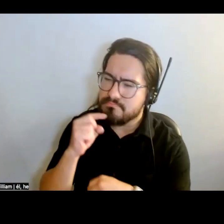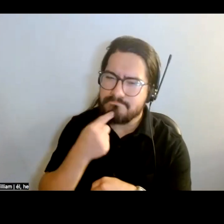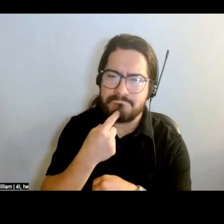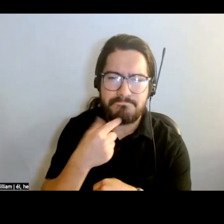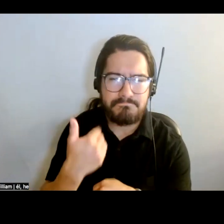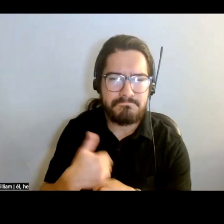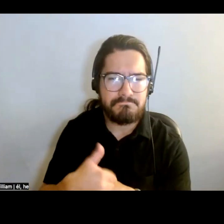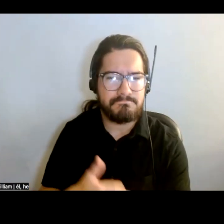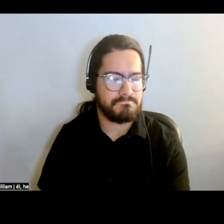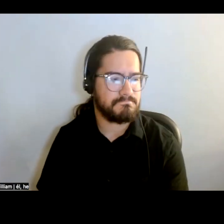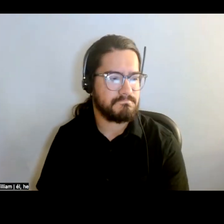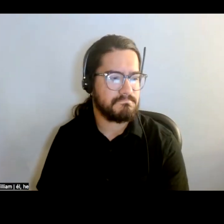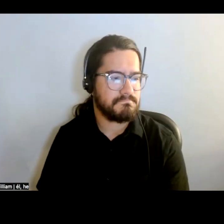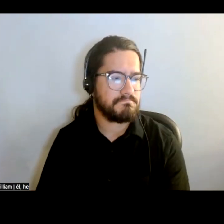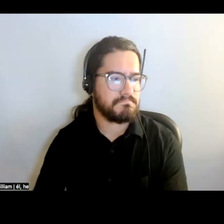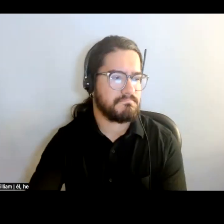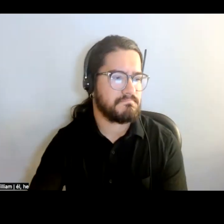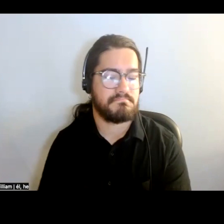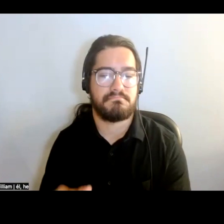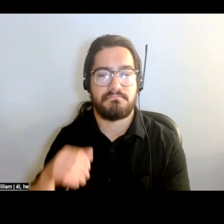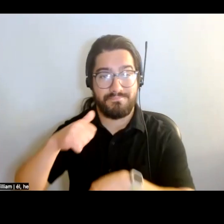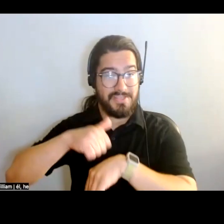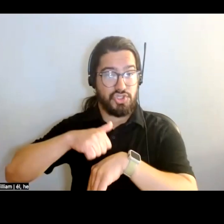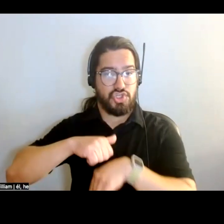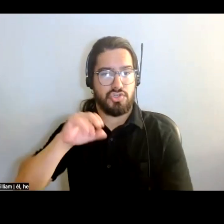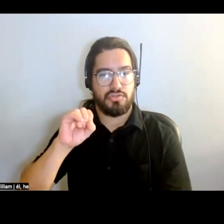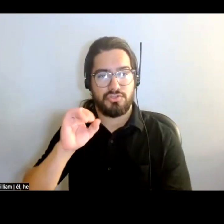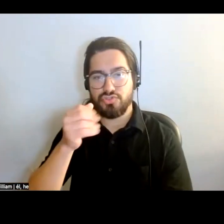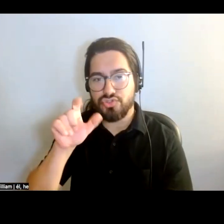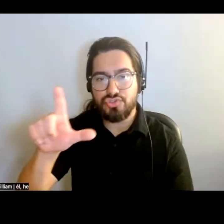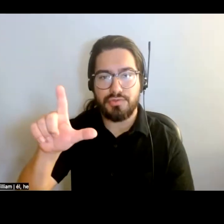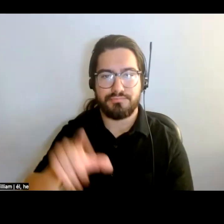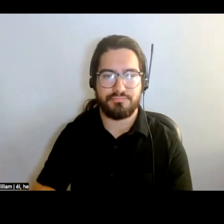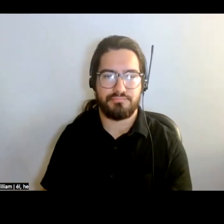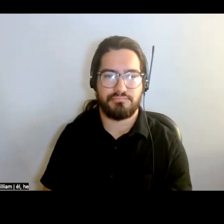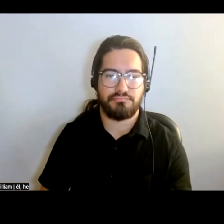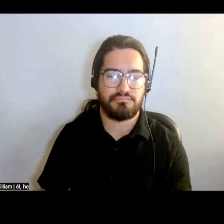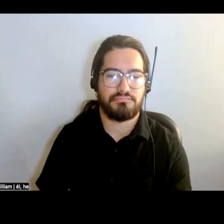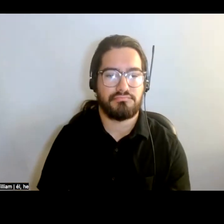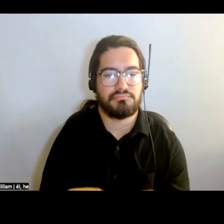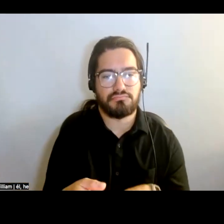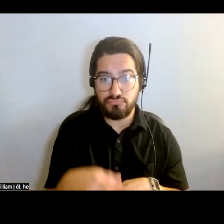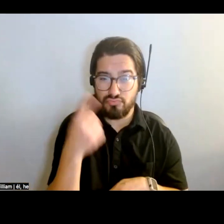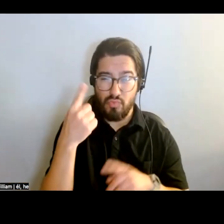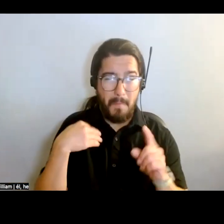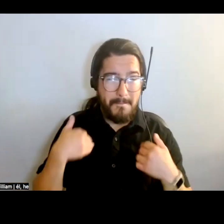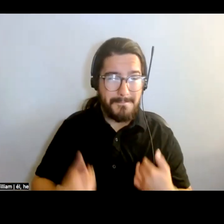Shell A ragged and opaque body submits